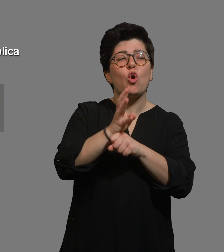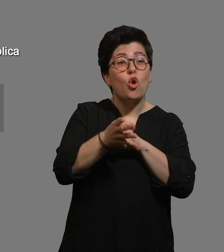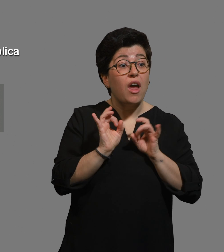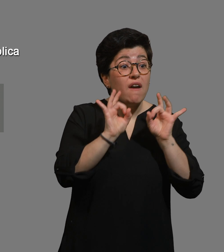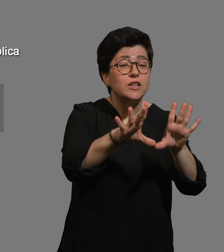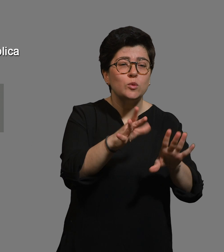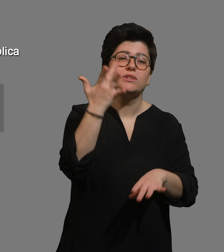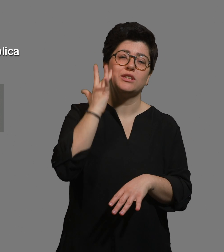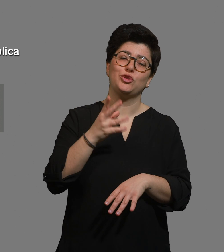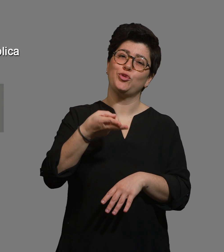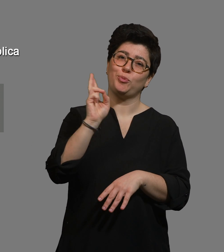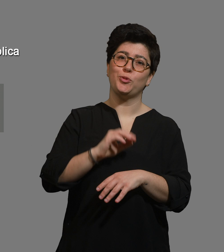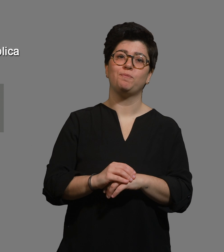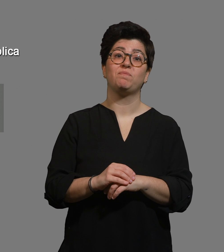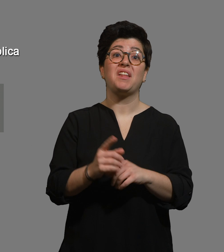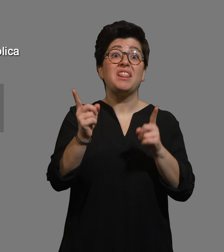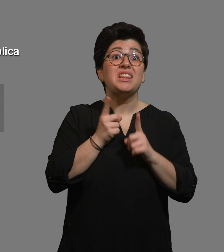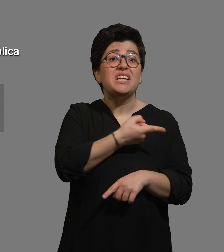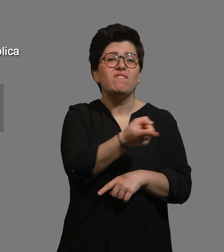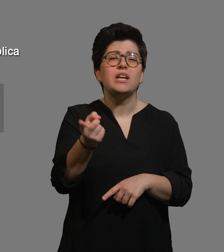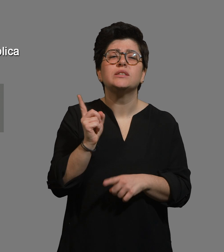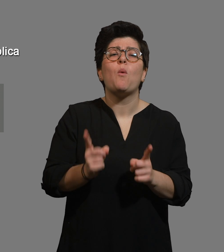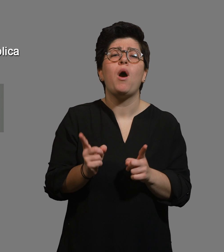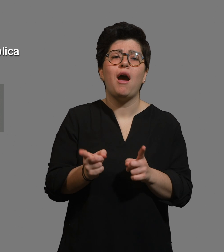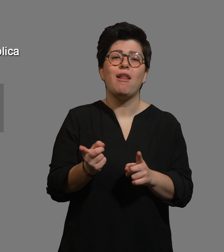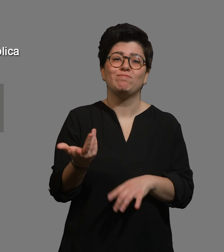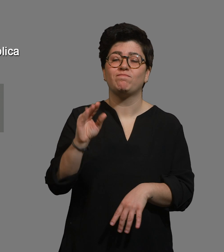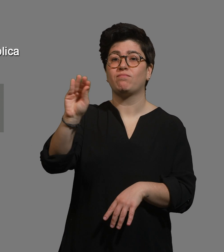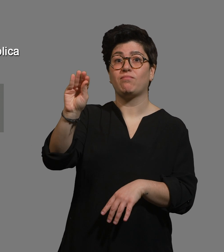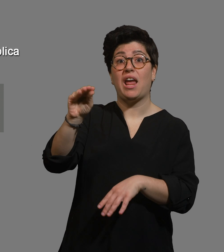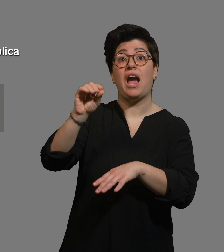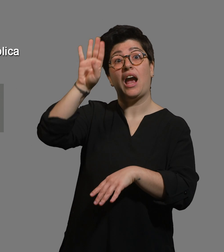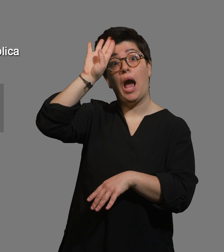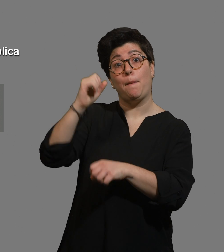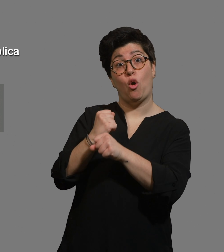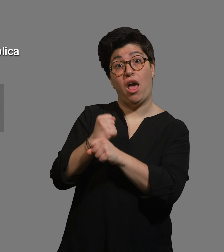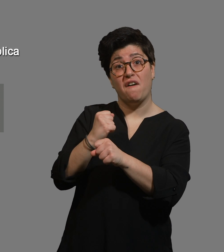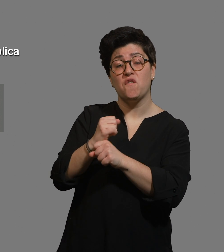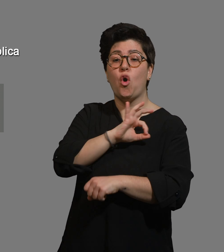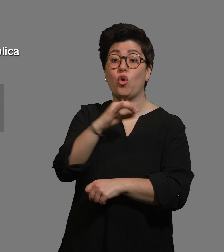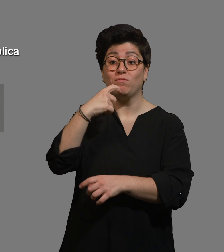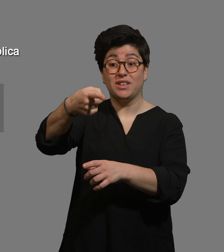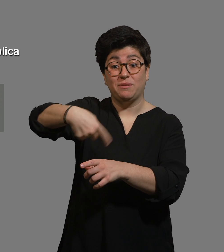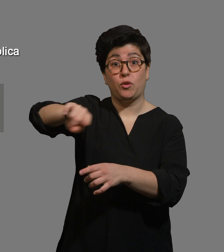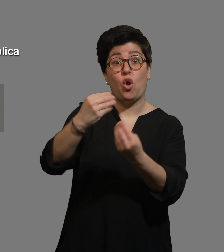il nuovo coronavirus può essere pericoloso. La loro protezione è al centro delle raccomandazioni rivolte ai datori di lavoro